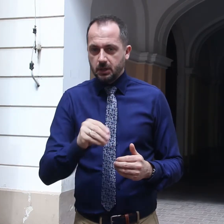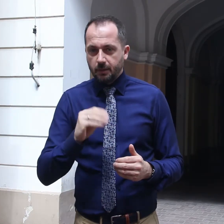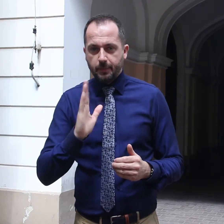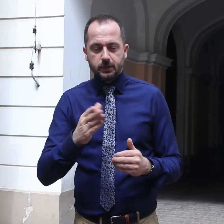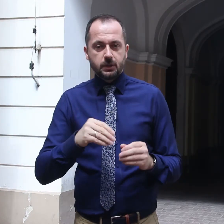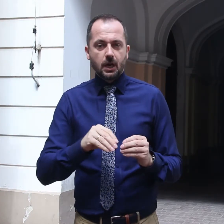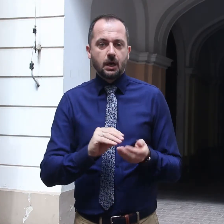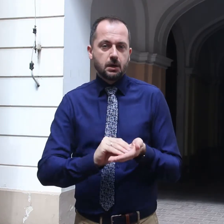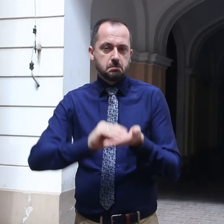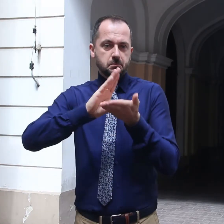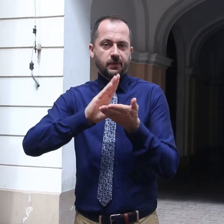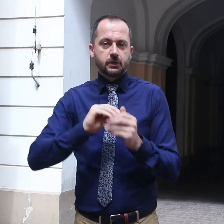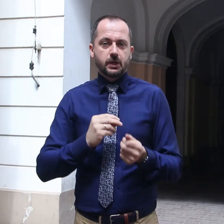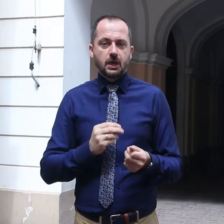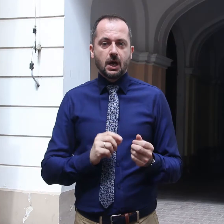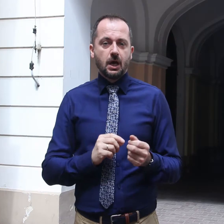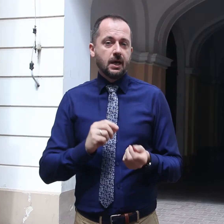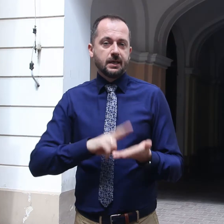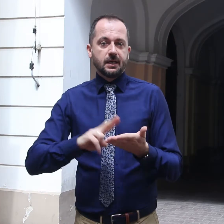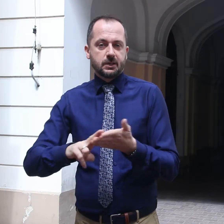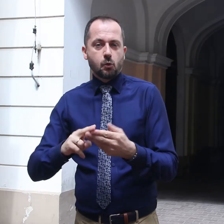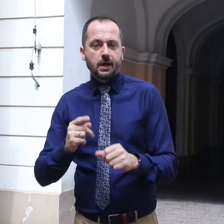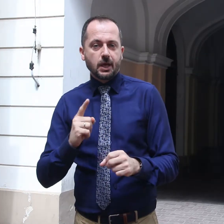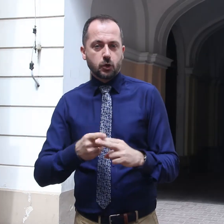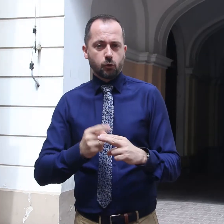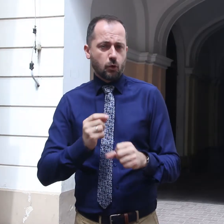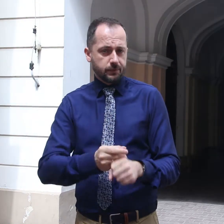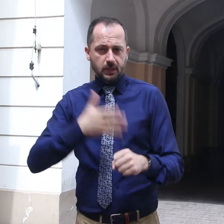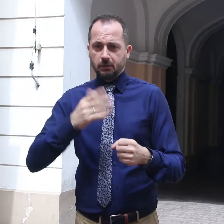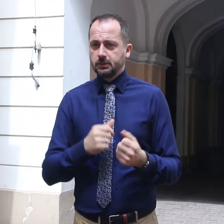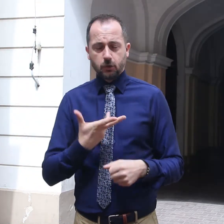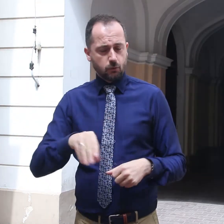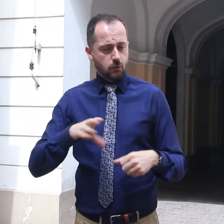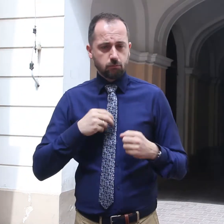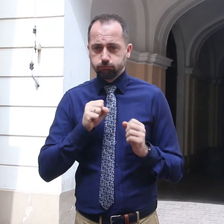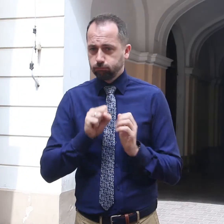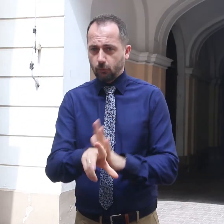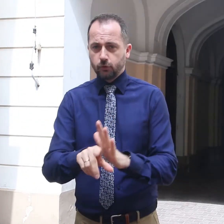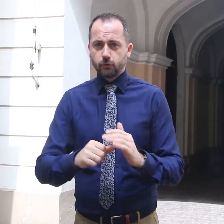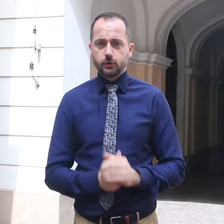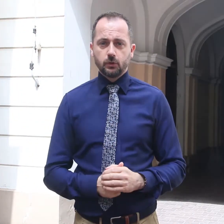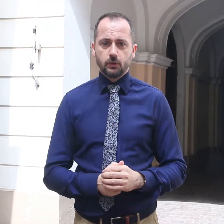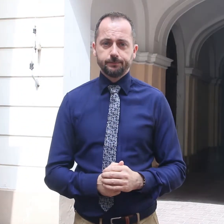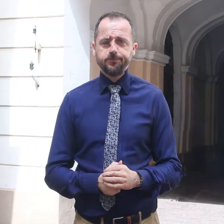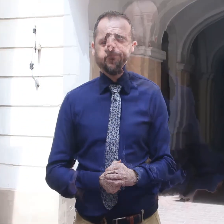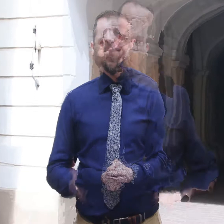Czy zwiększenia wysokości składek członkowskich.